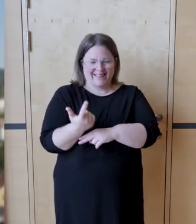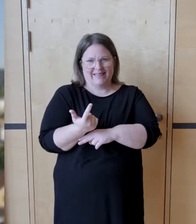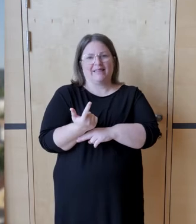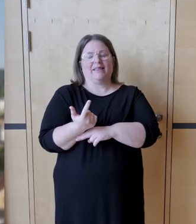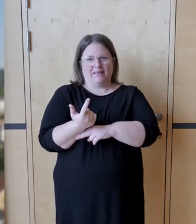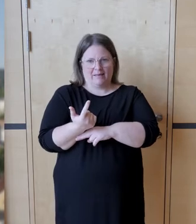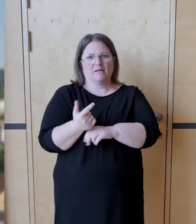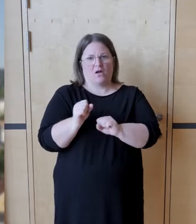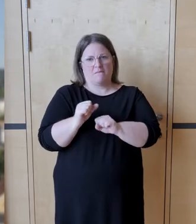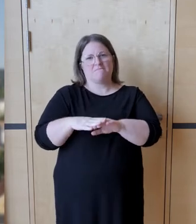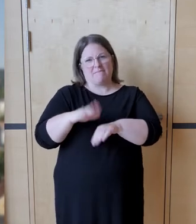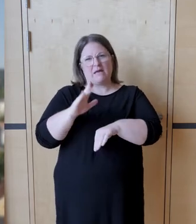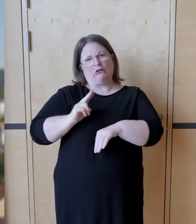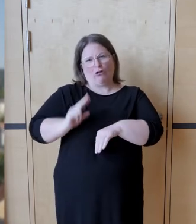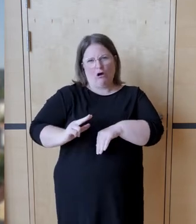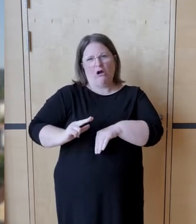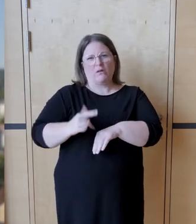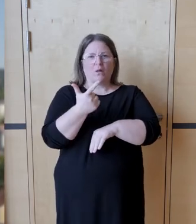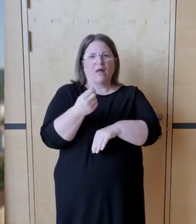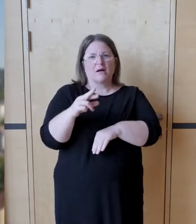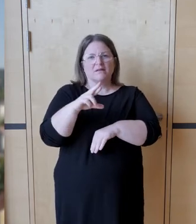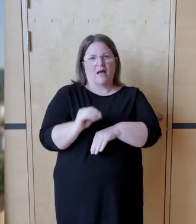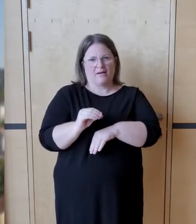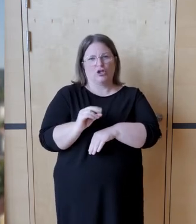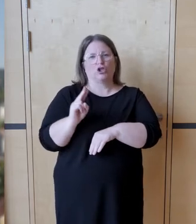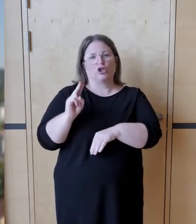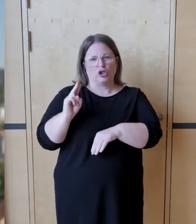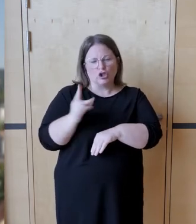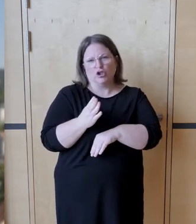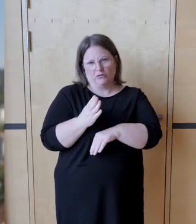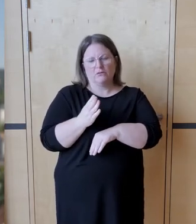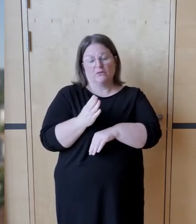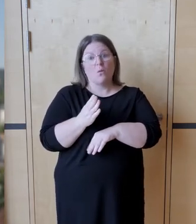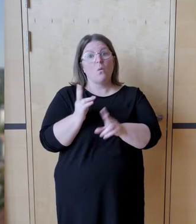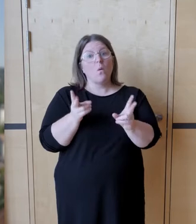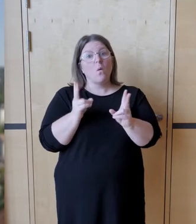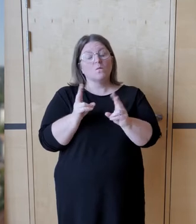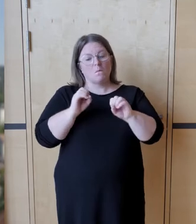Resandet ökat Arbetsmiljön och därför Vad är för chaufförer och